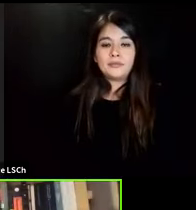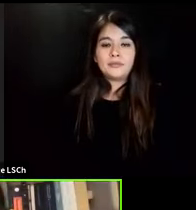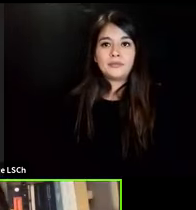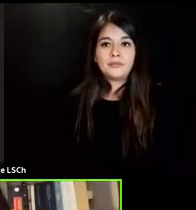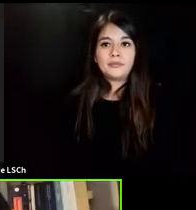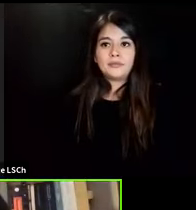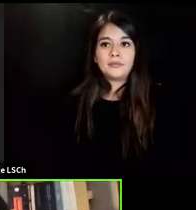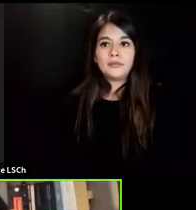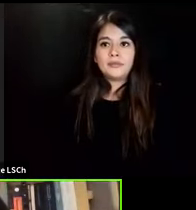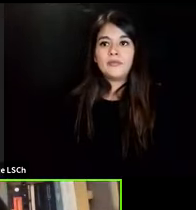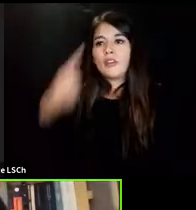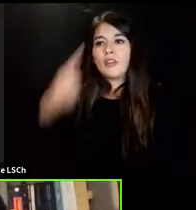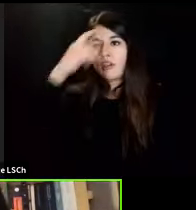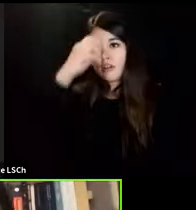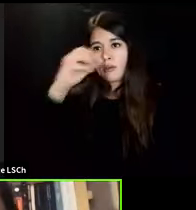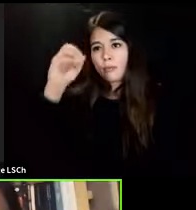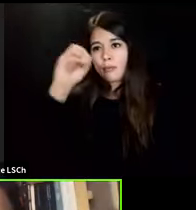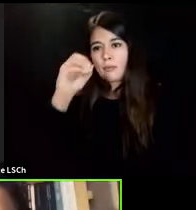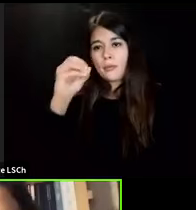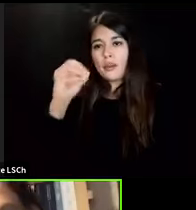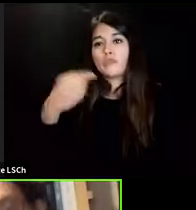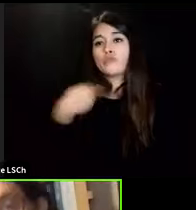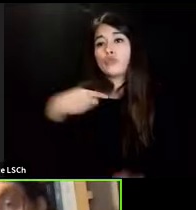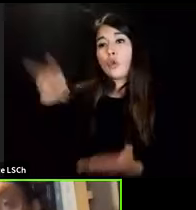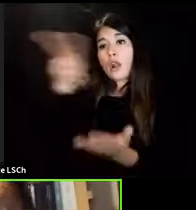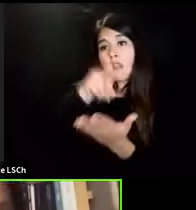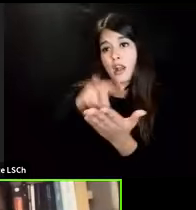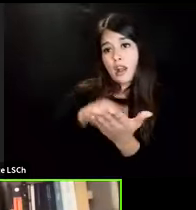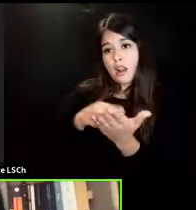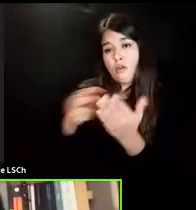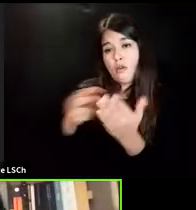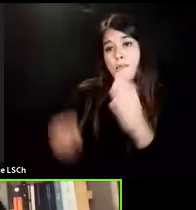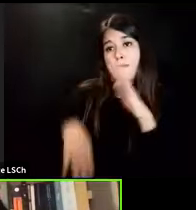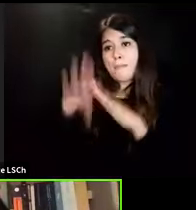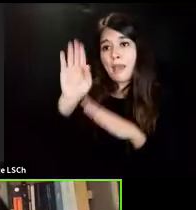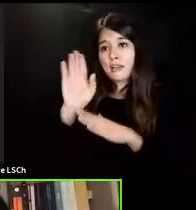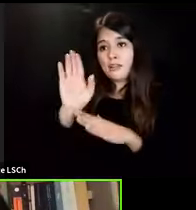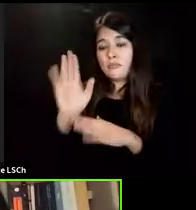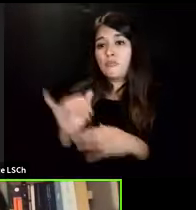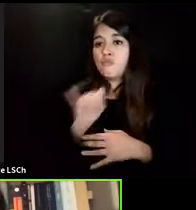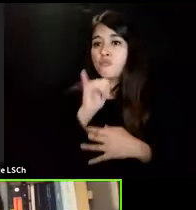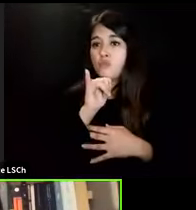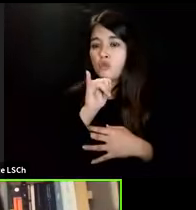mi consumo sin tener más datos sobre la mesa para mirarlos en este momento pero